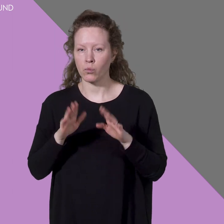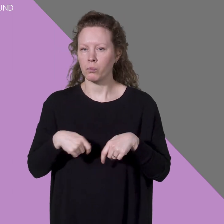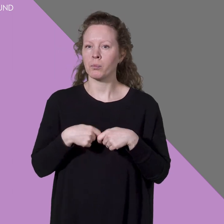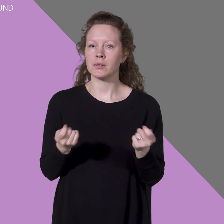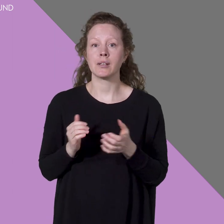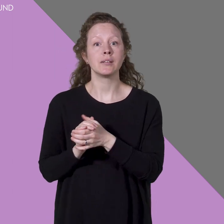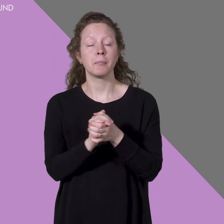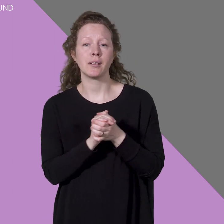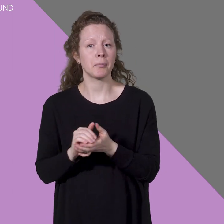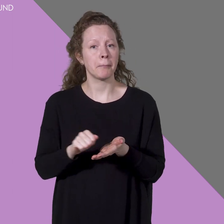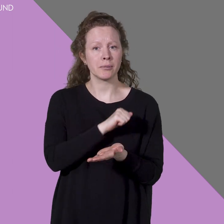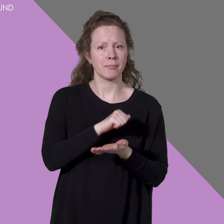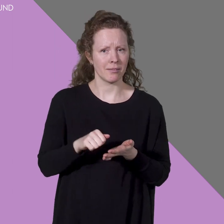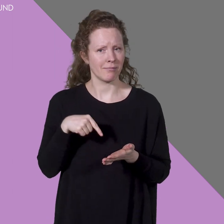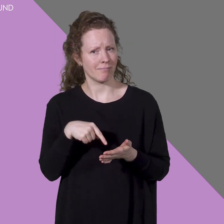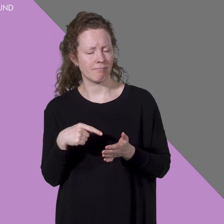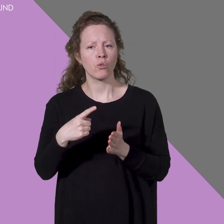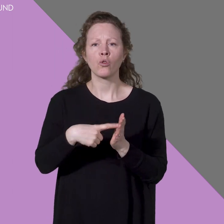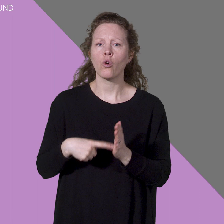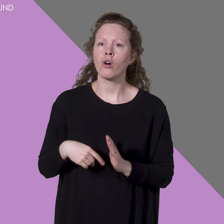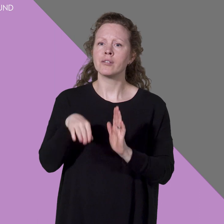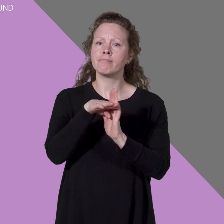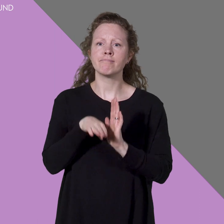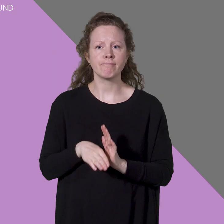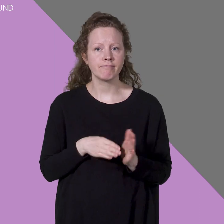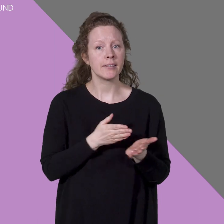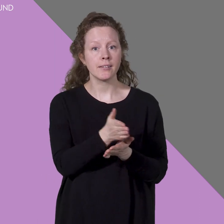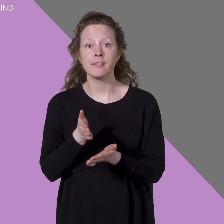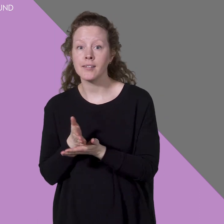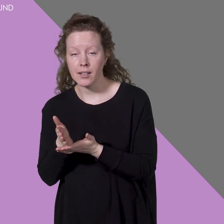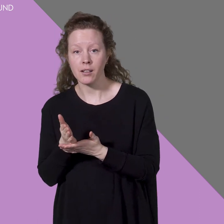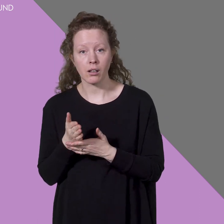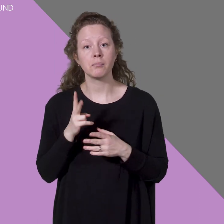har gett ut ett gemensamt pressmeddelande där de kräver att riktlinjerna -